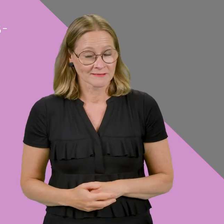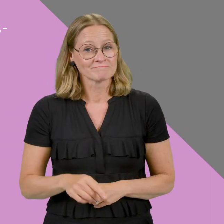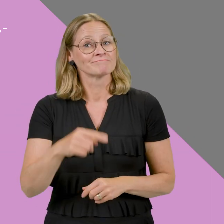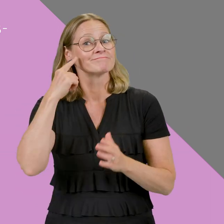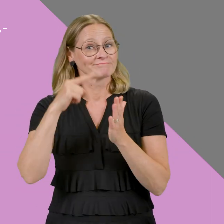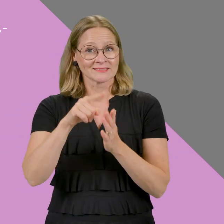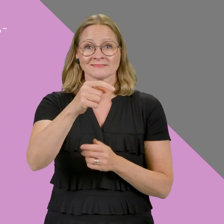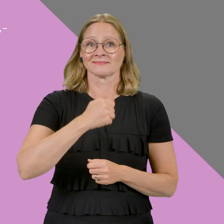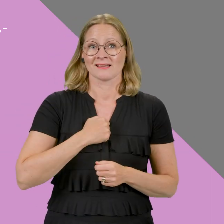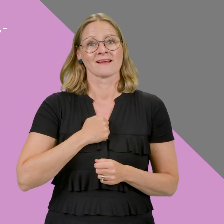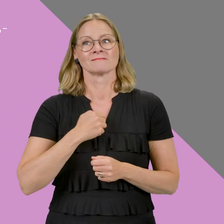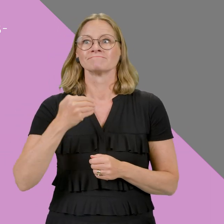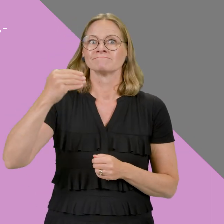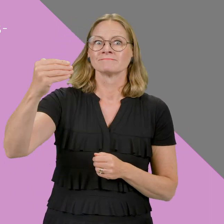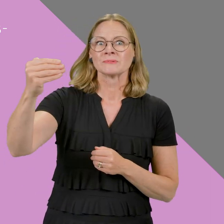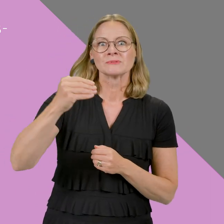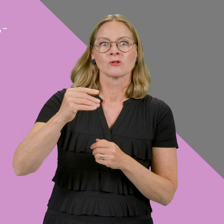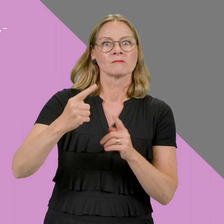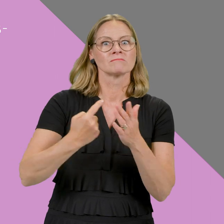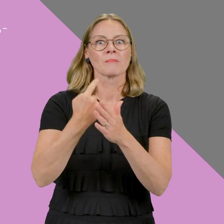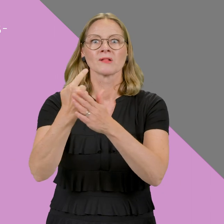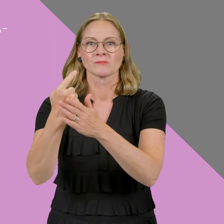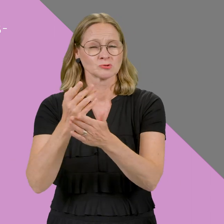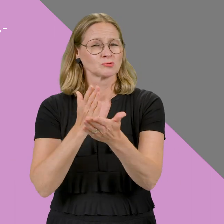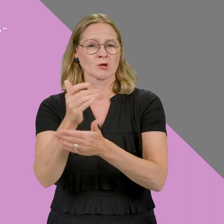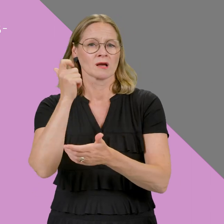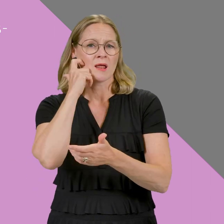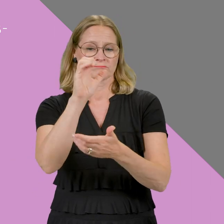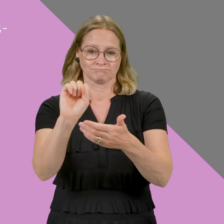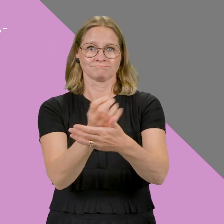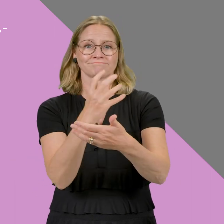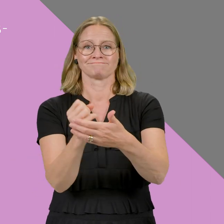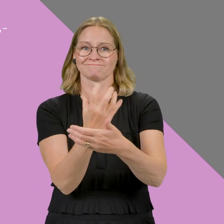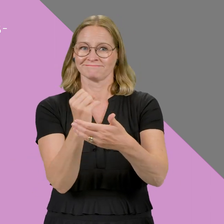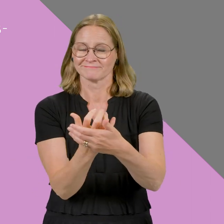Näin saat tietoja lähestyvistä tapahtumista suoraan puhelimeesi!